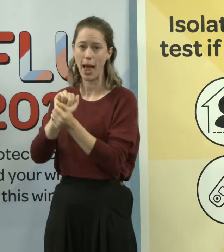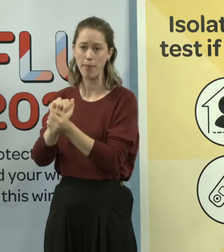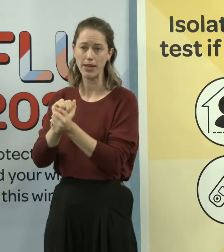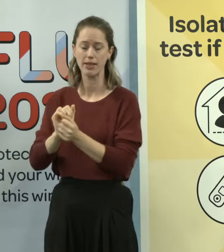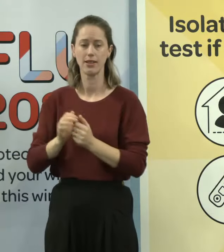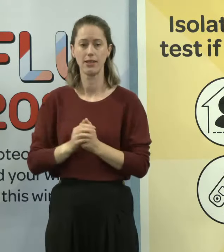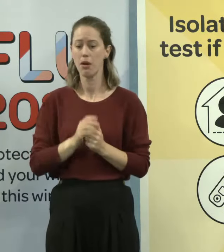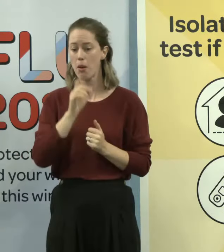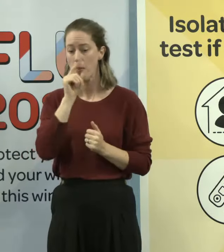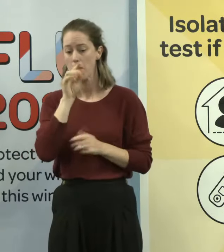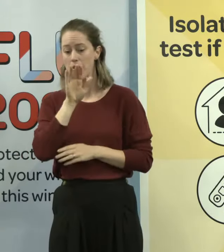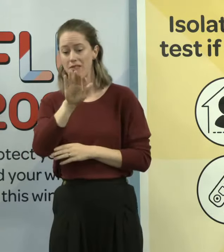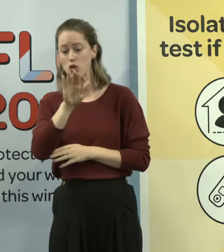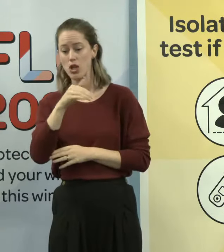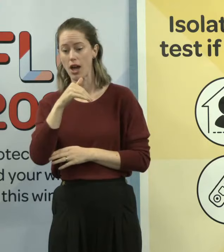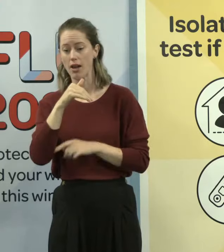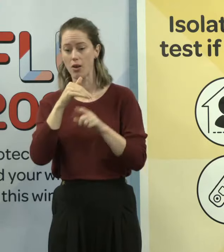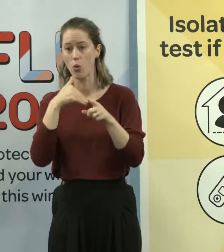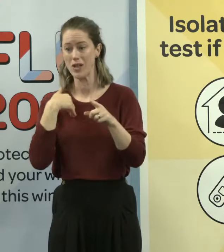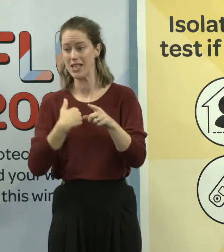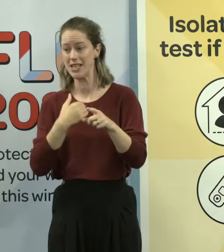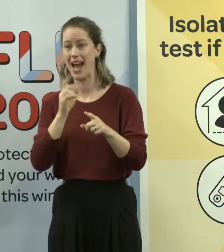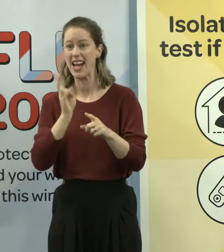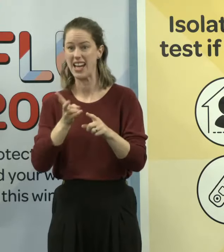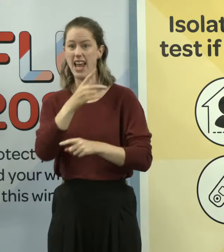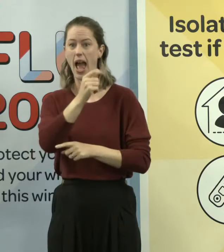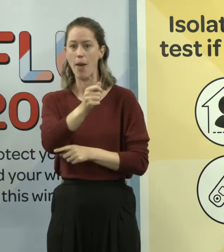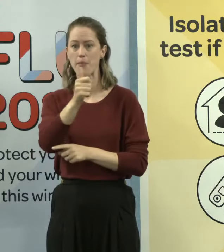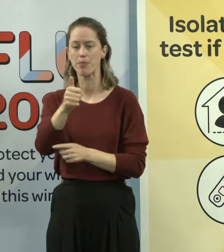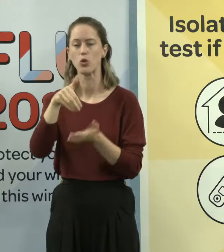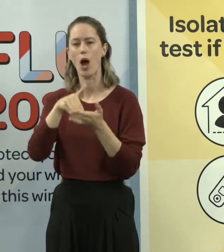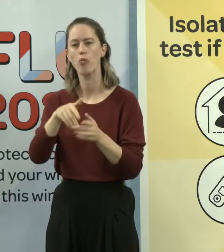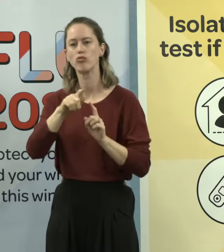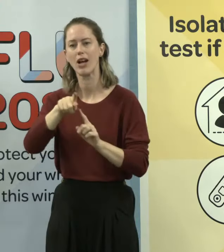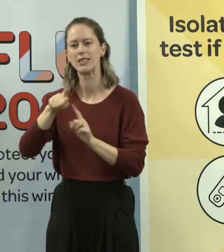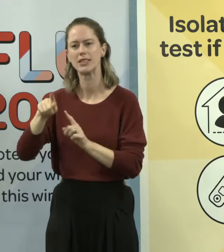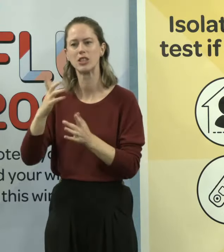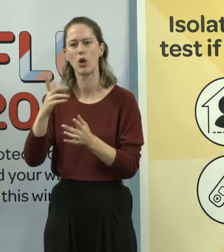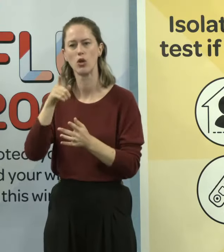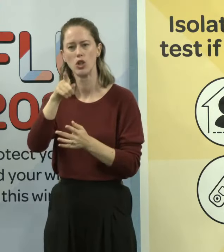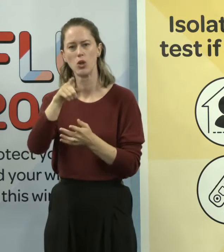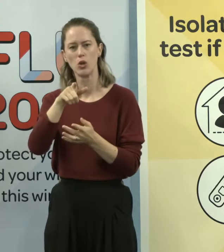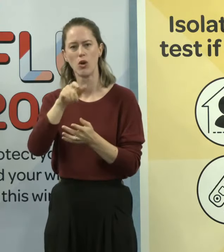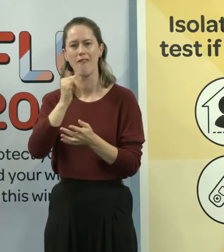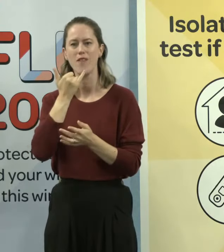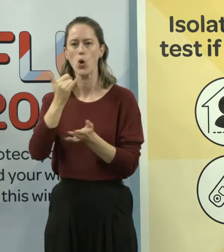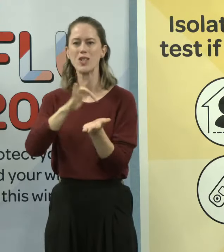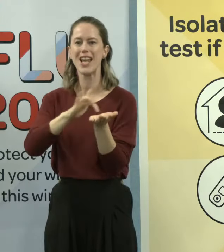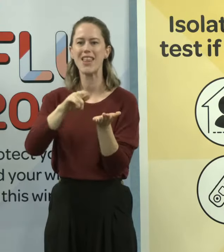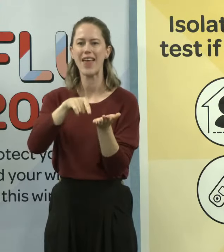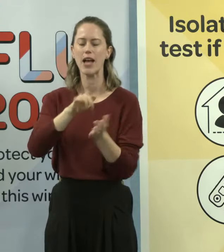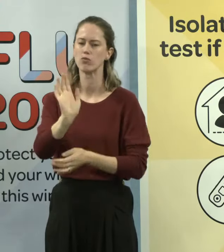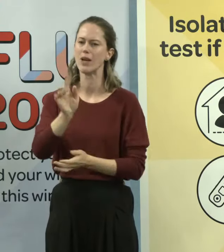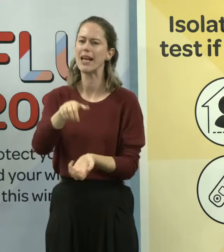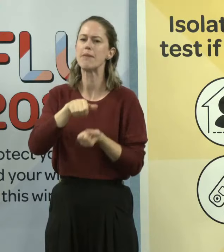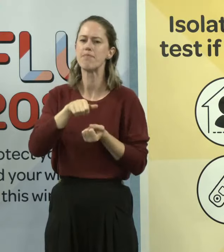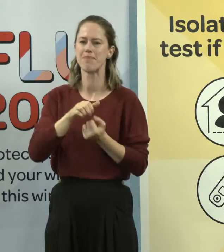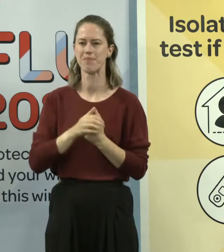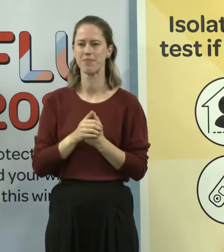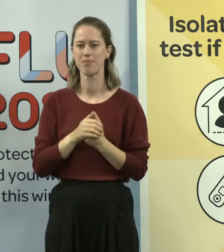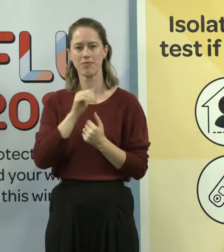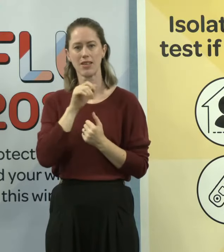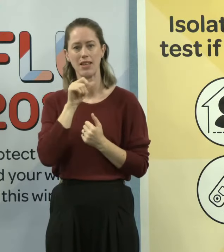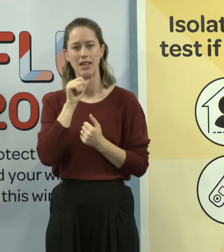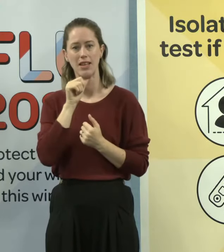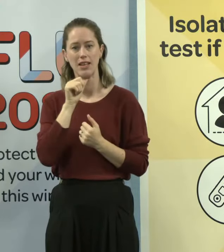whakamahi i te taupnga NZ COVID